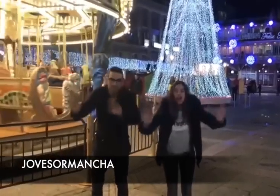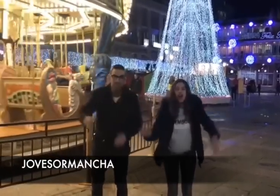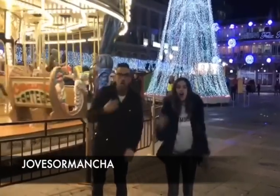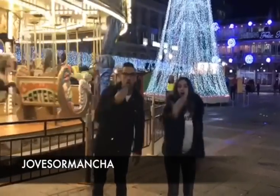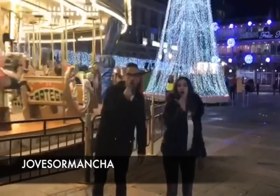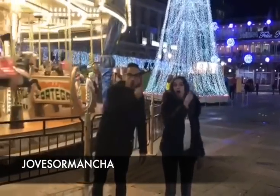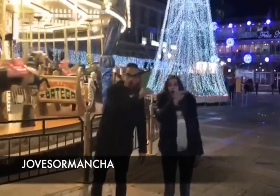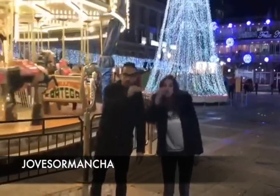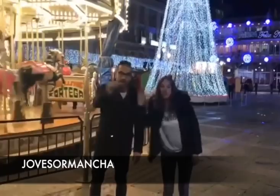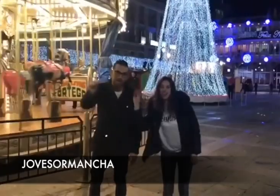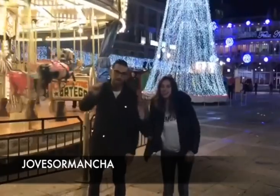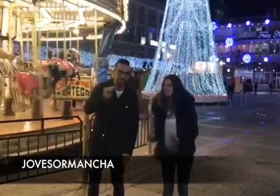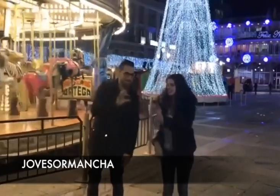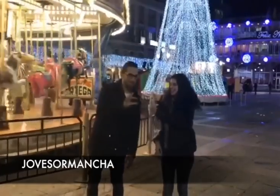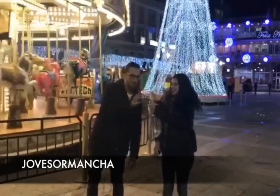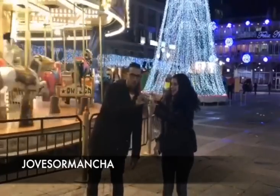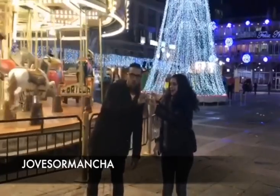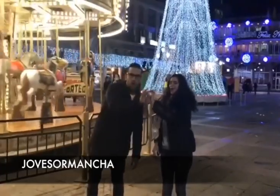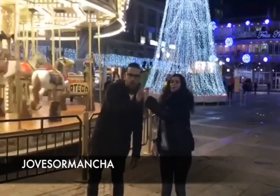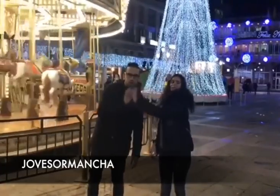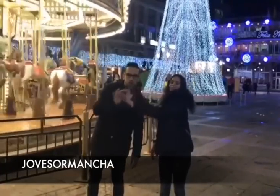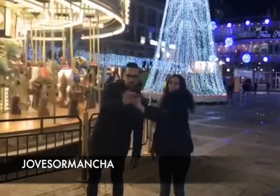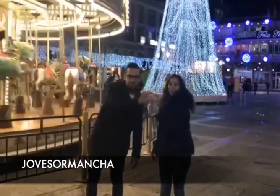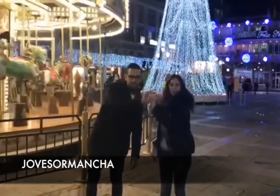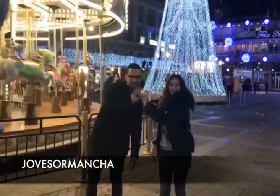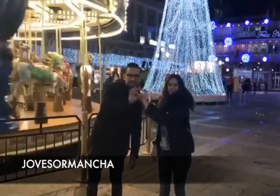¡Hola! Por una juventud unida.